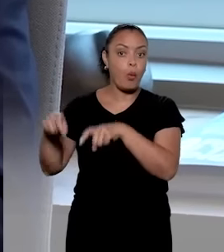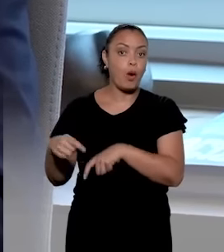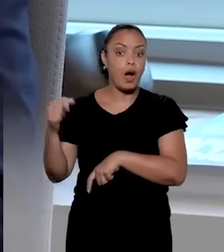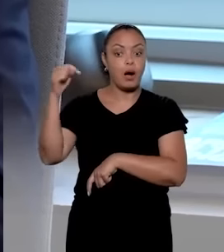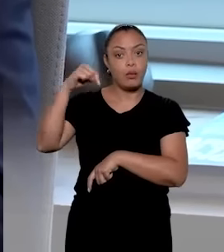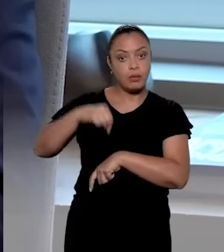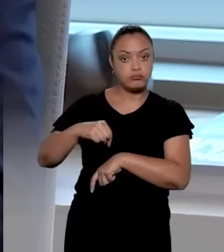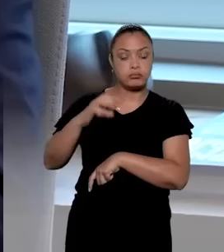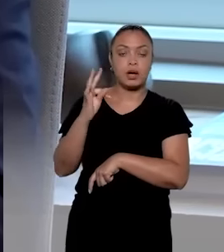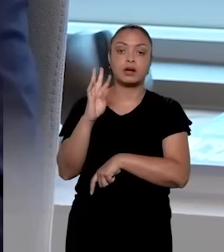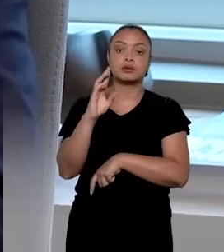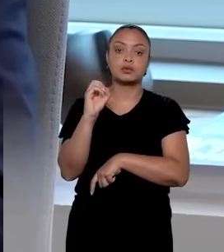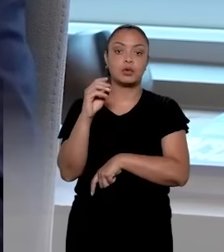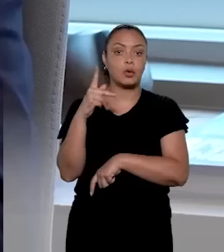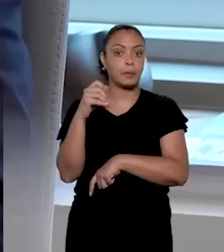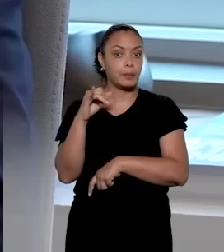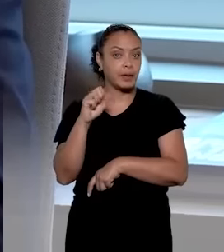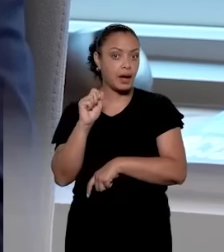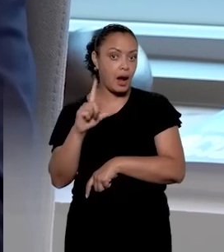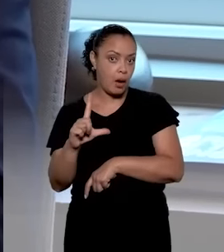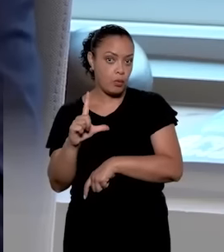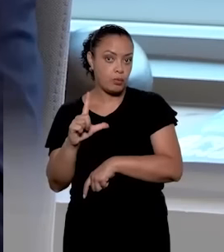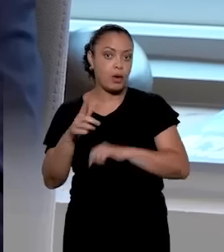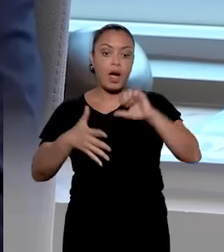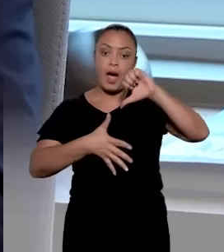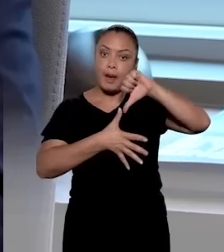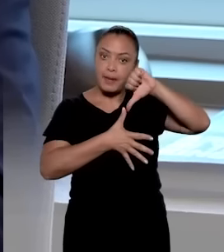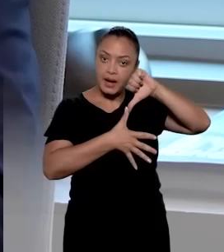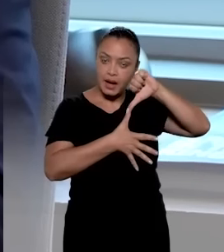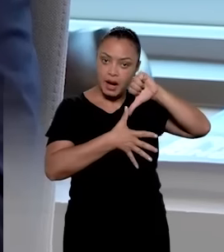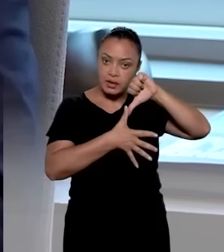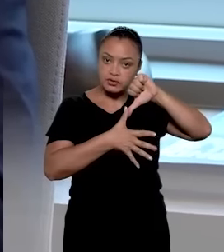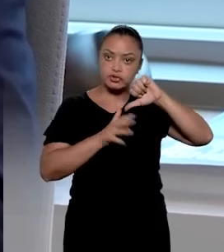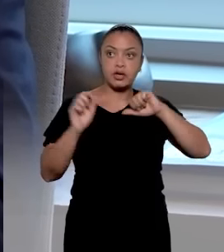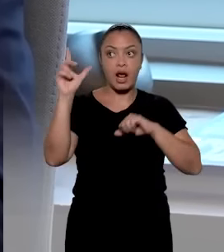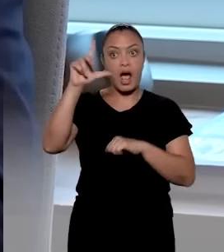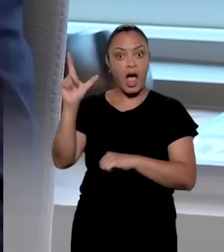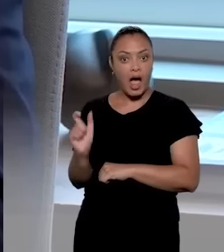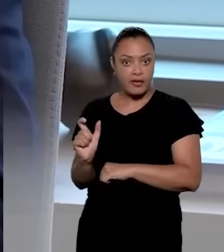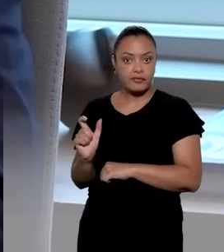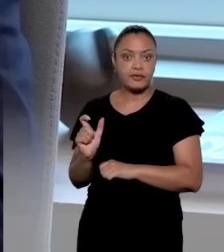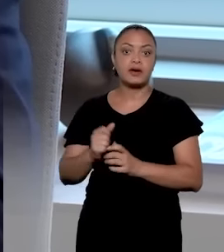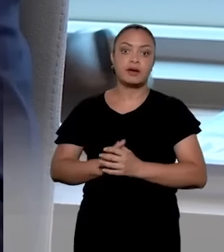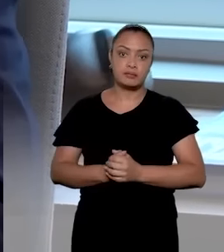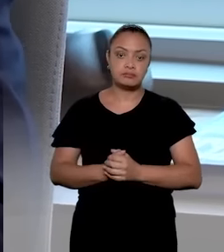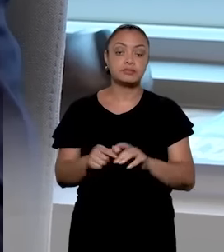o cinturão tropical que incorpora toda a América Latina, toda a África Subsaariana e boa parte da